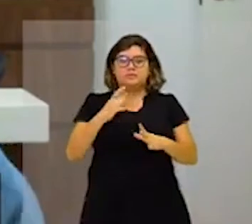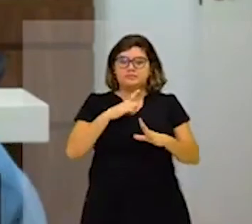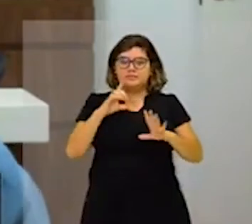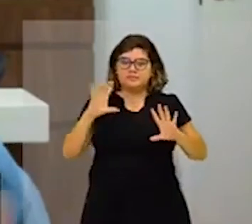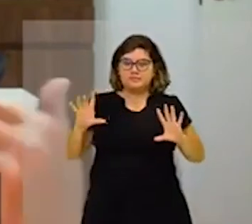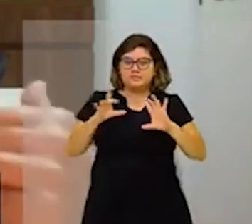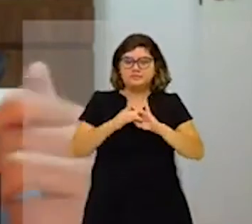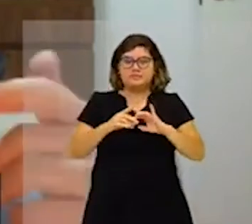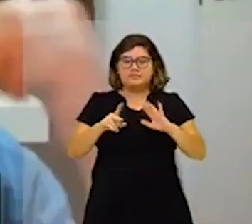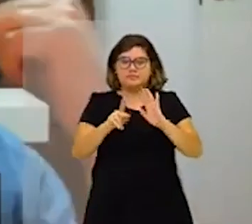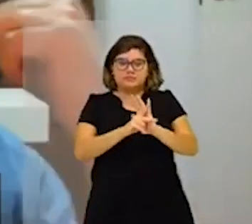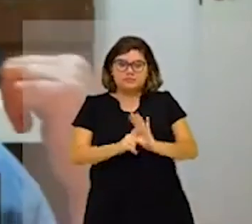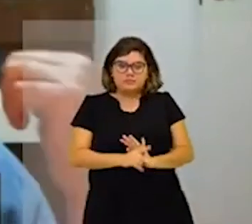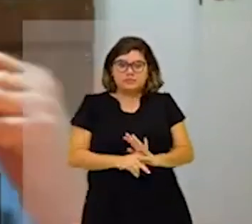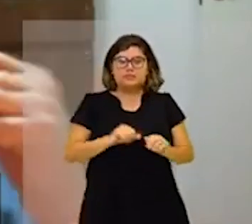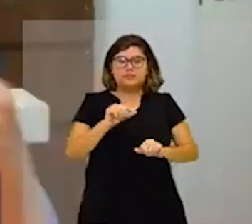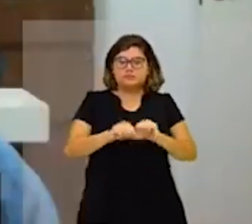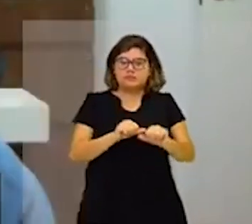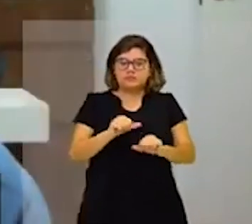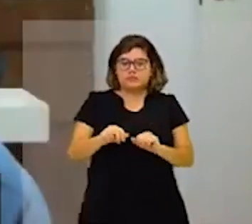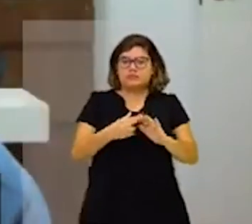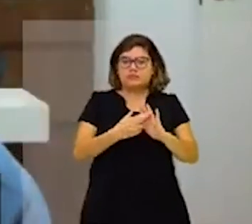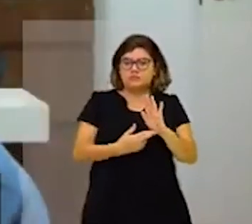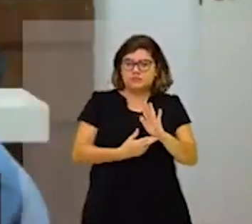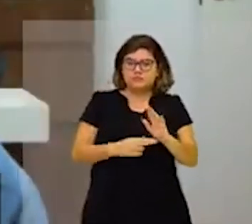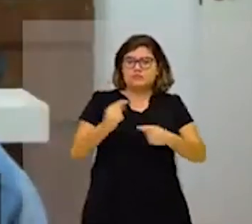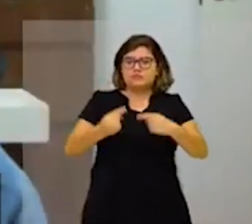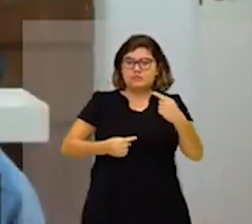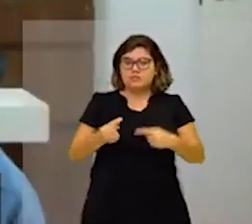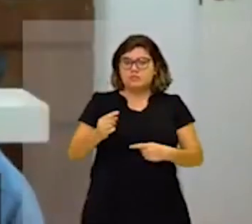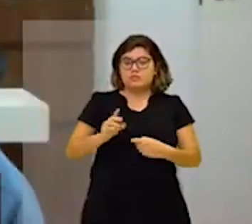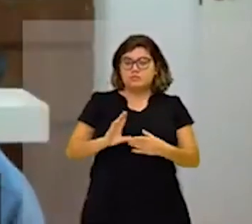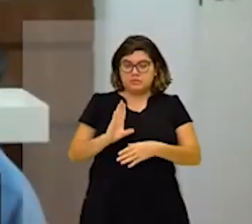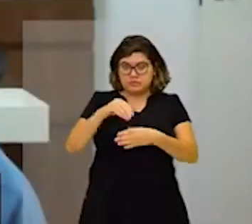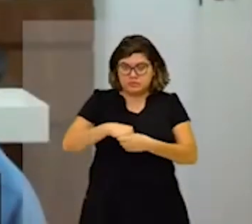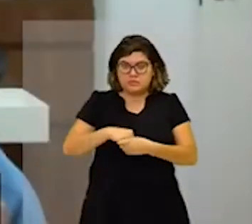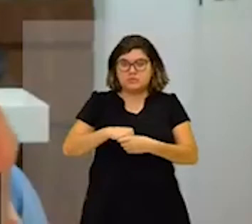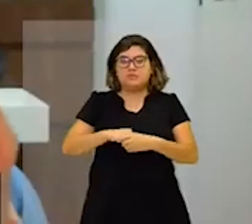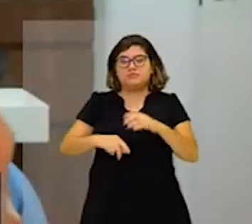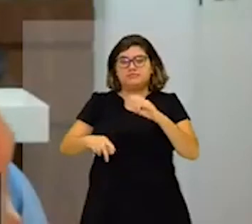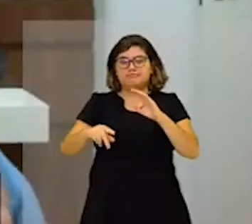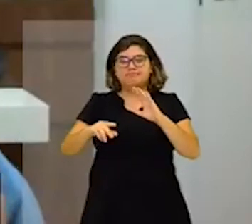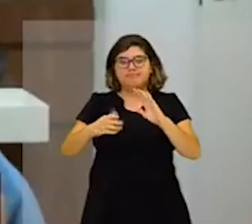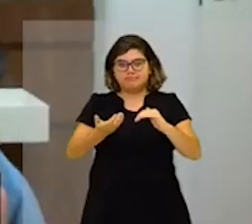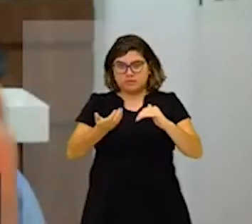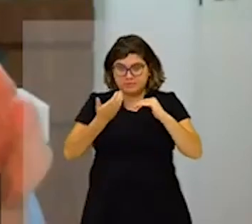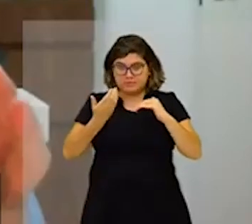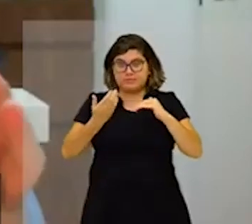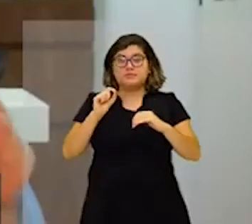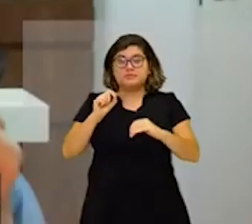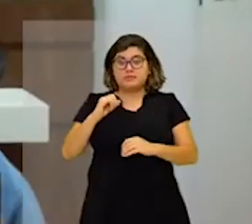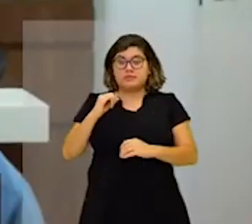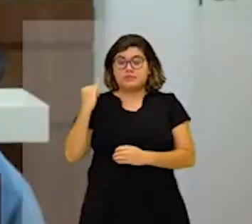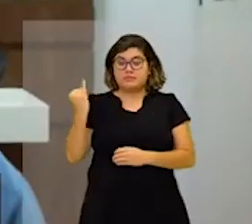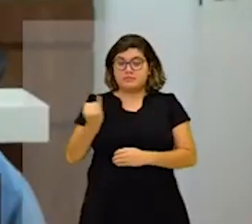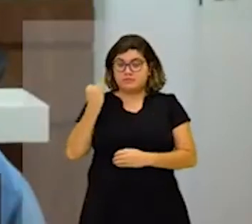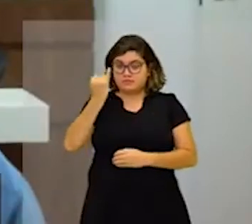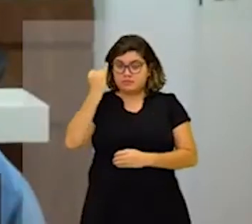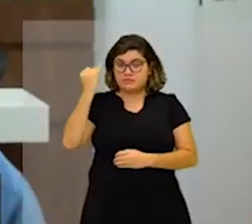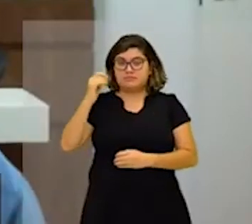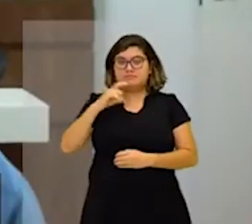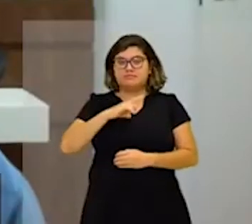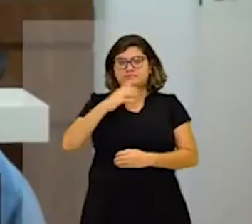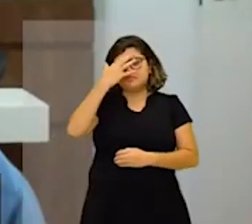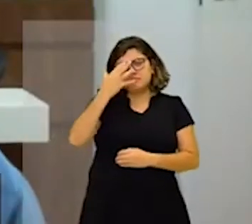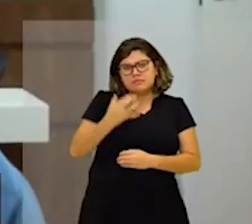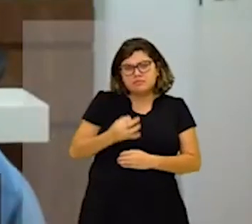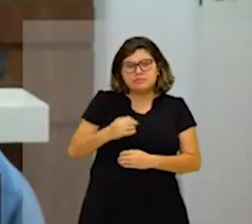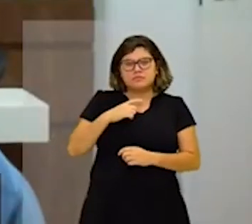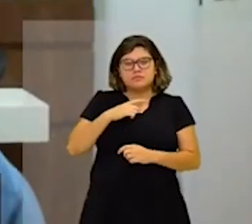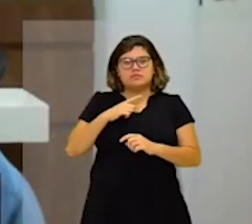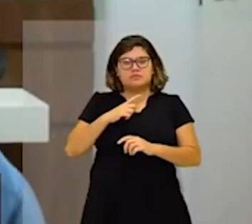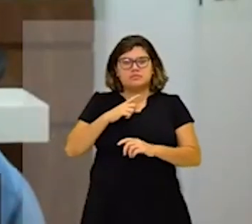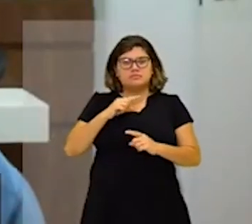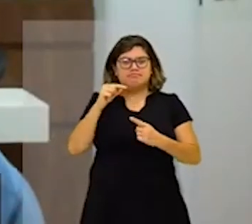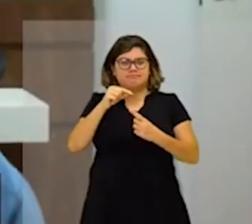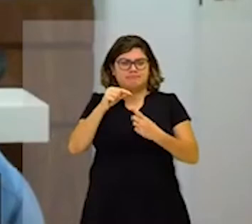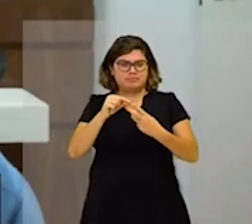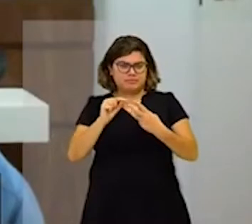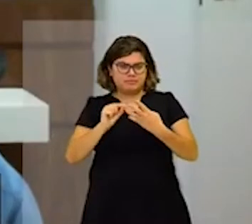de mudança de reforma política dentro do congresso é importante ter em mente essa perspectiva a ideia